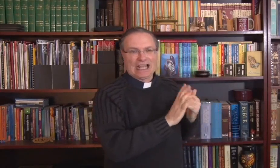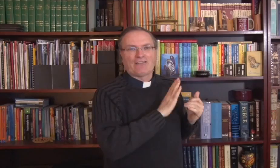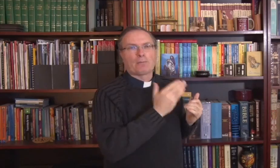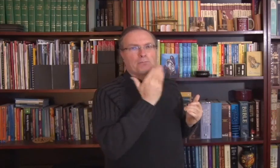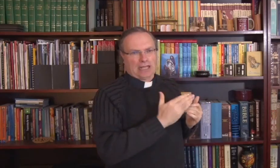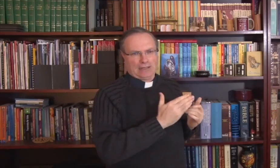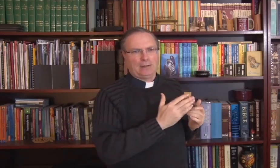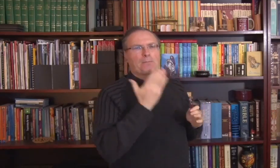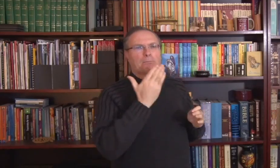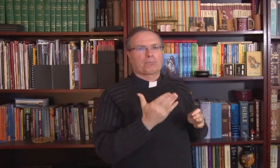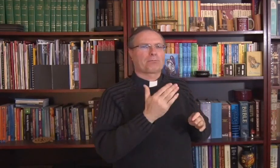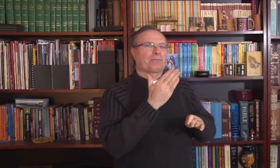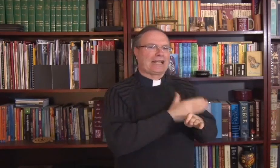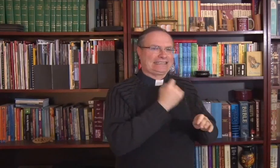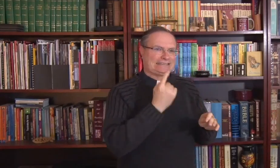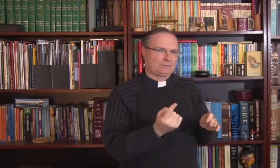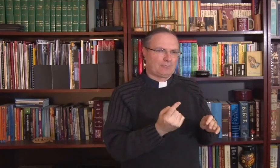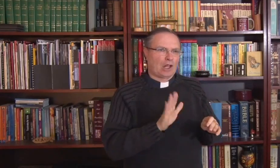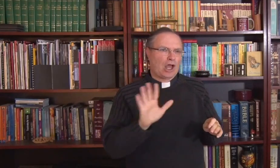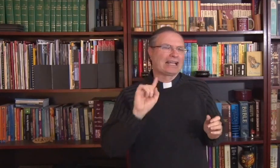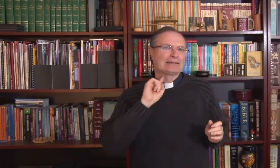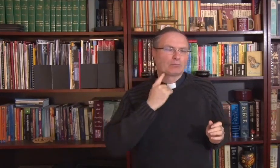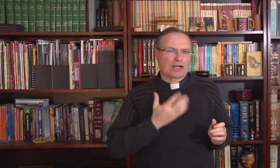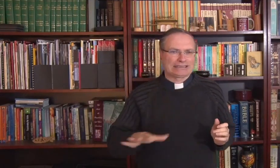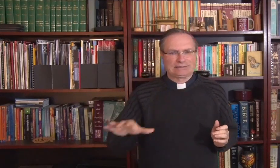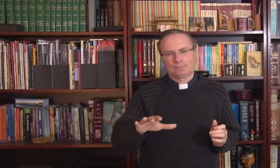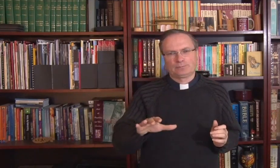avait bien prédit leurs hypocrisies;